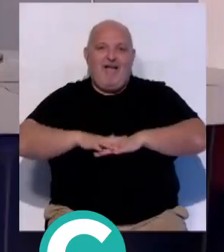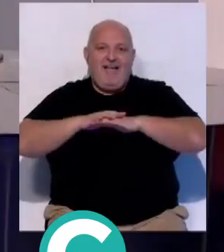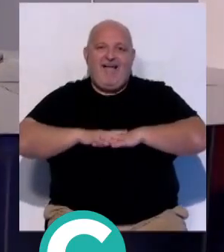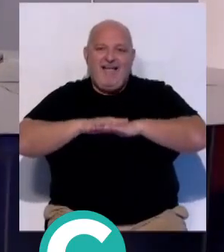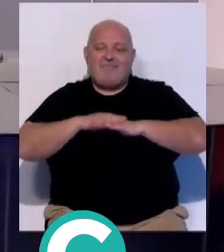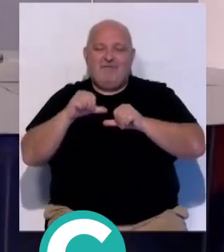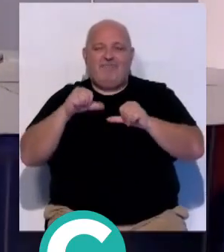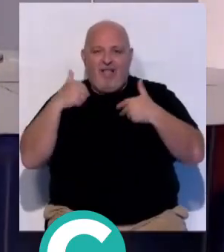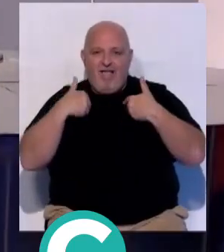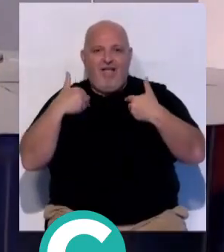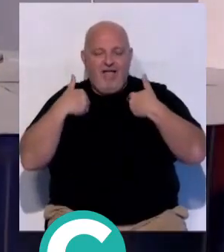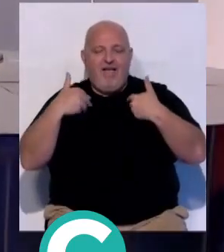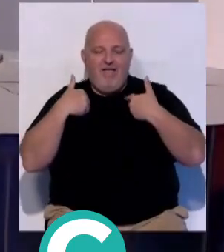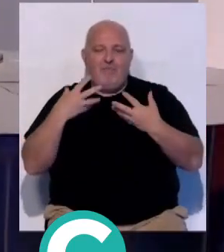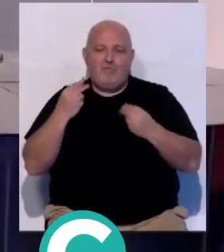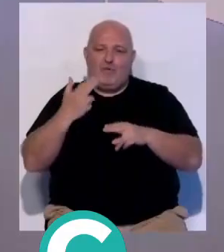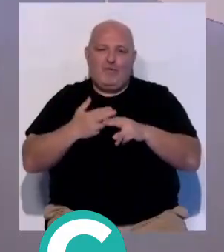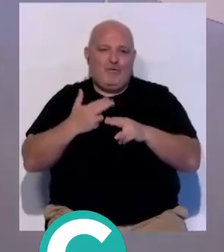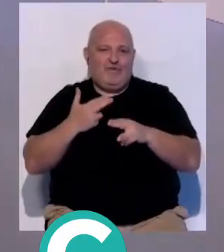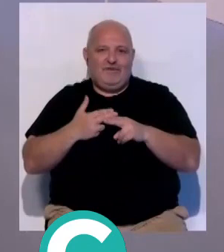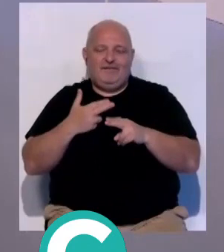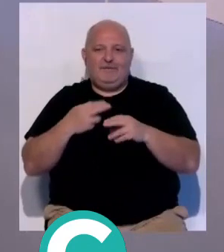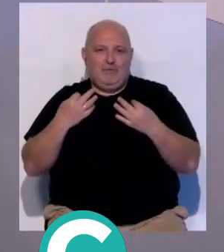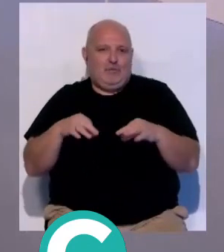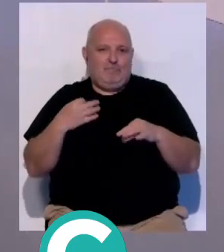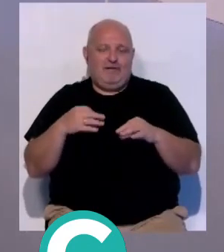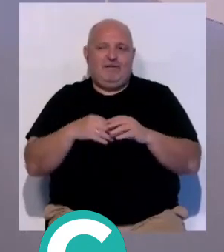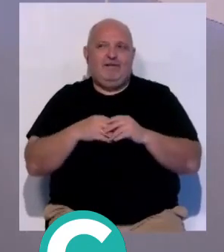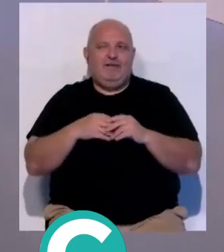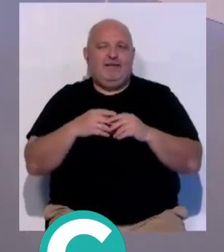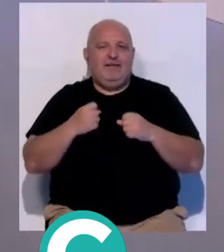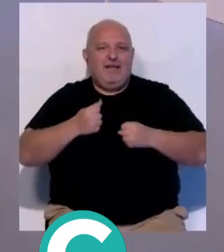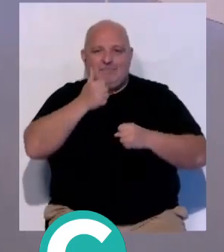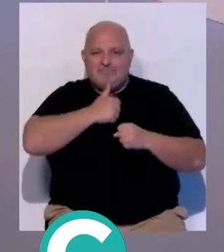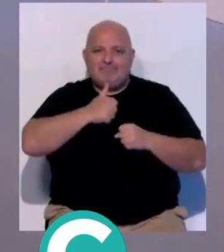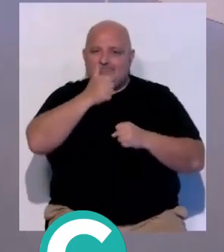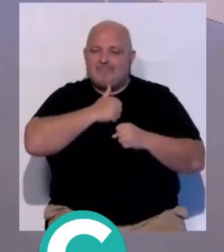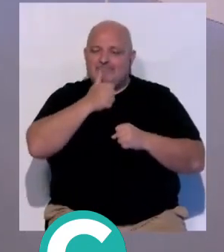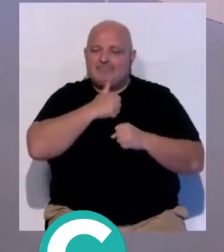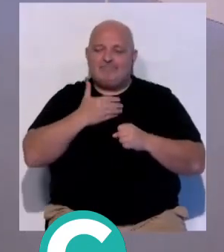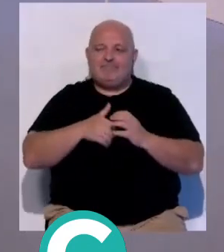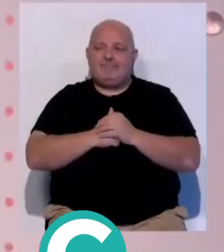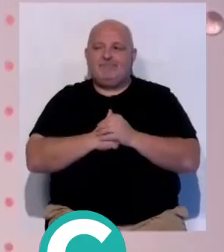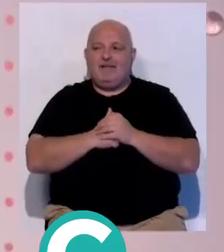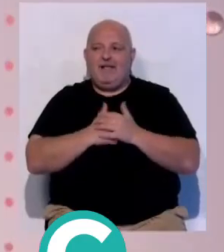de esta temporada está muy muy dura y estamos resistiendo estoicamente eso es importante vamos